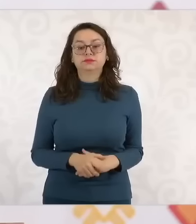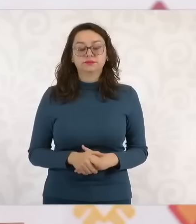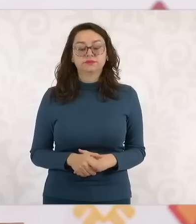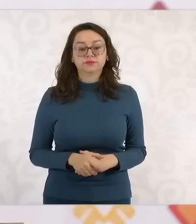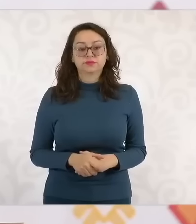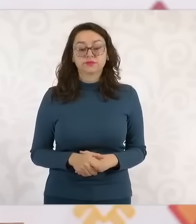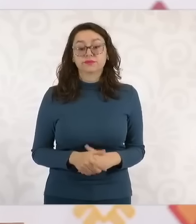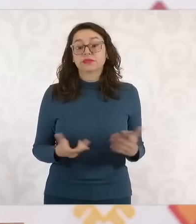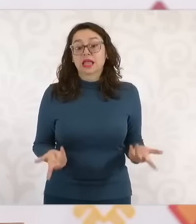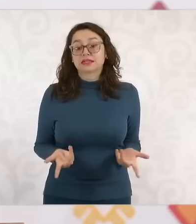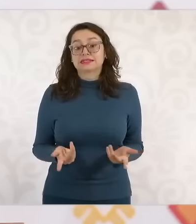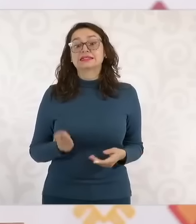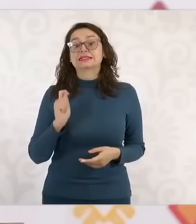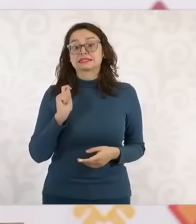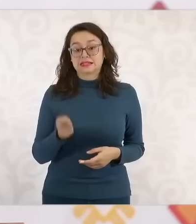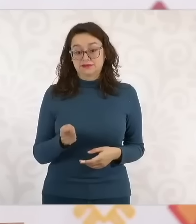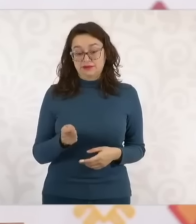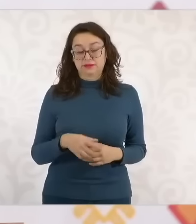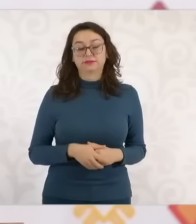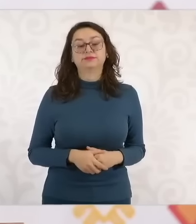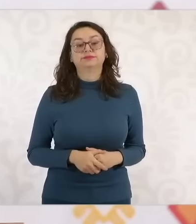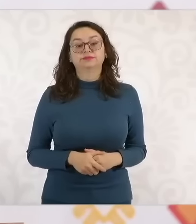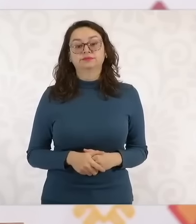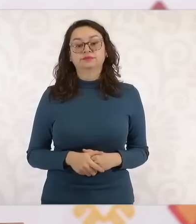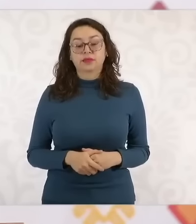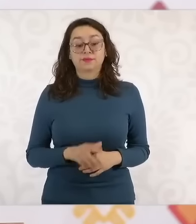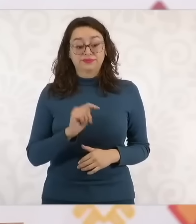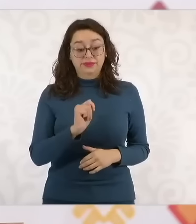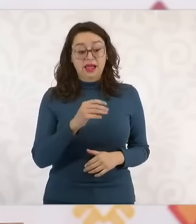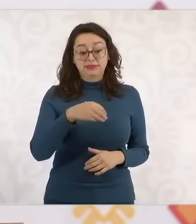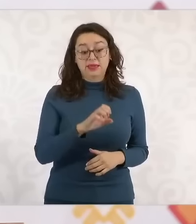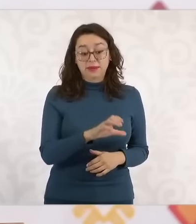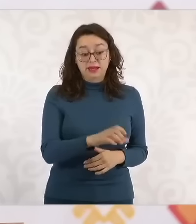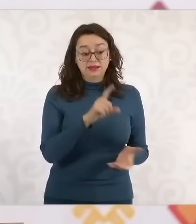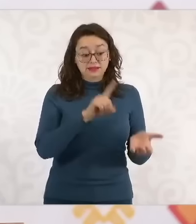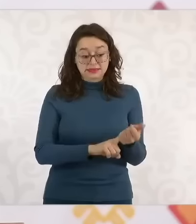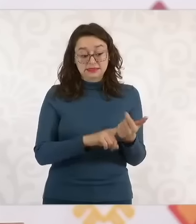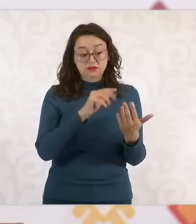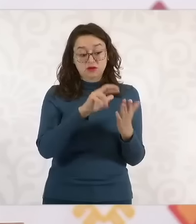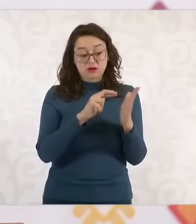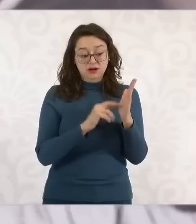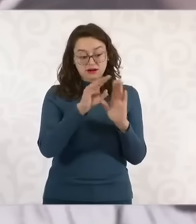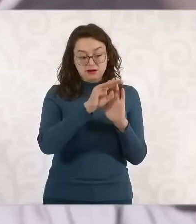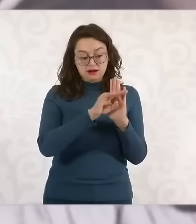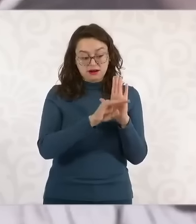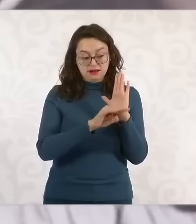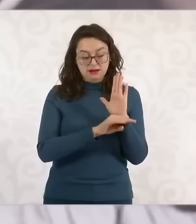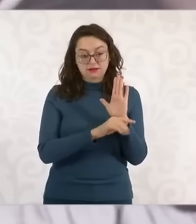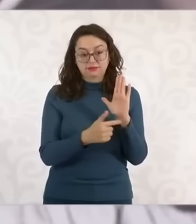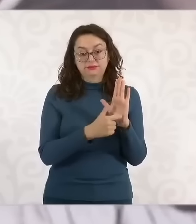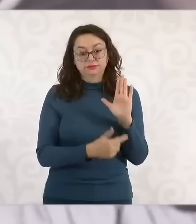tú tienes reglas de origen dentro del tratado, es decir, tienes que comprobar, certificar en dónde